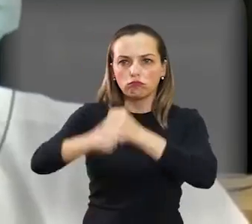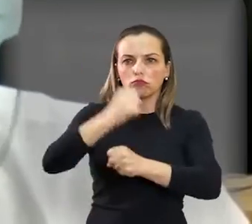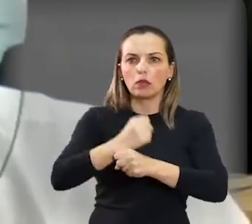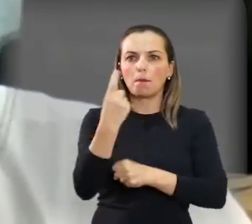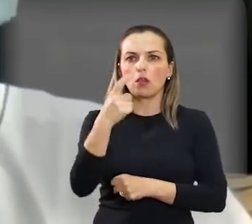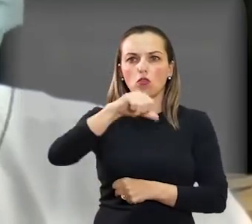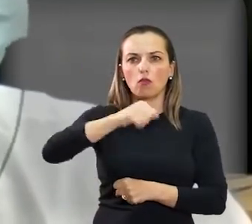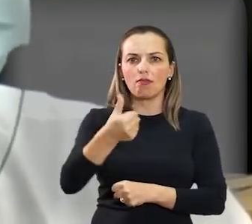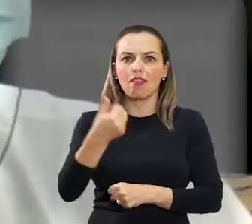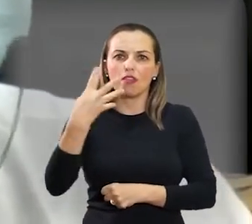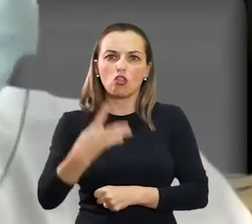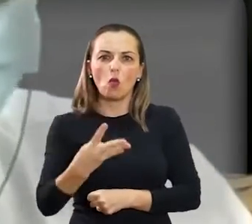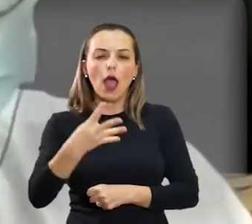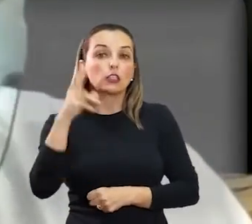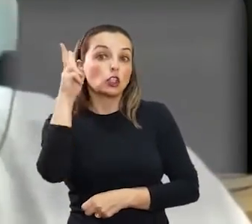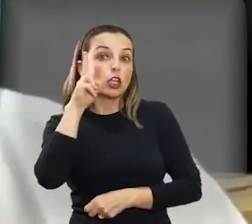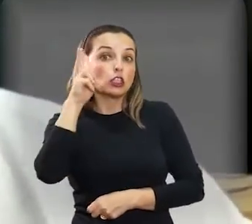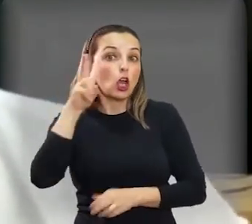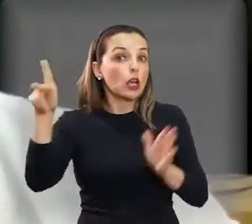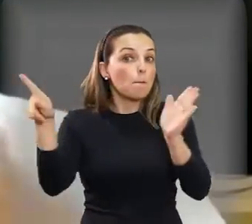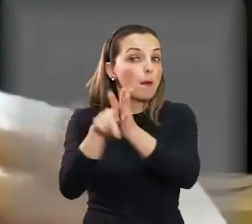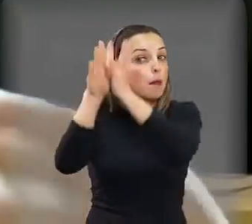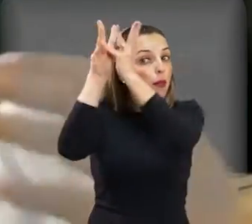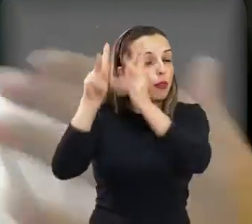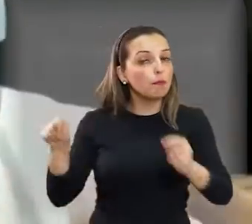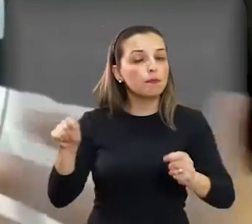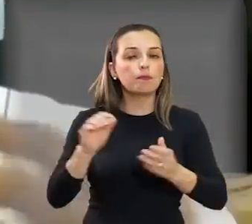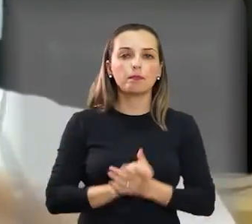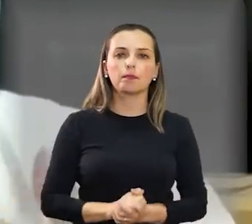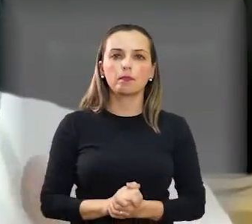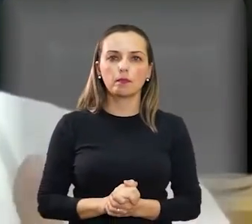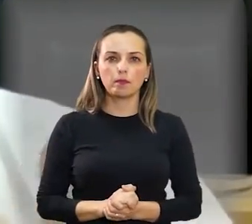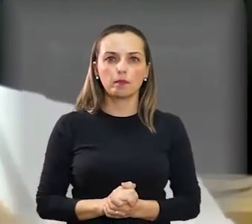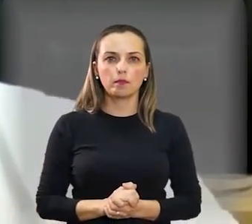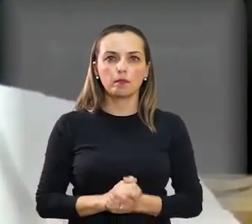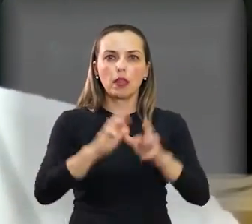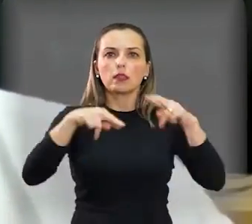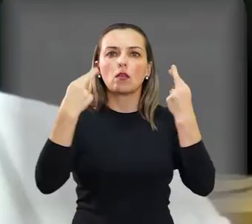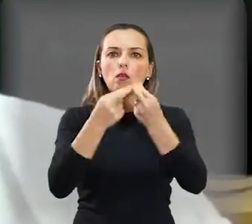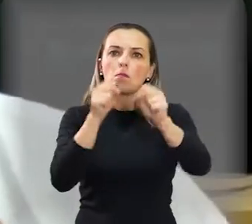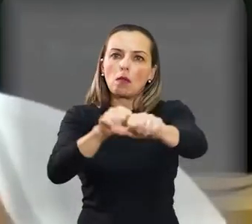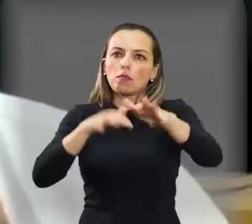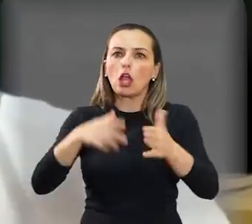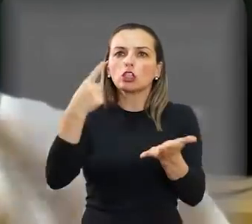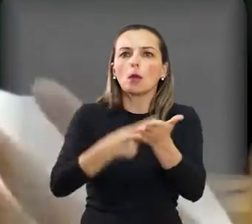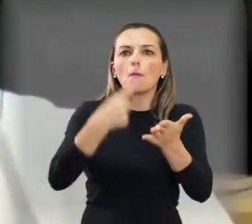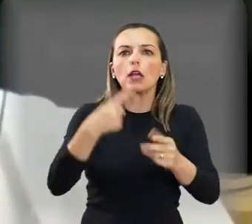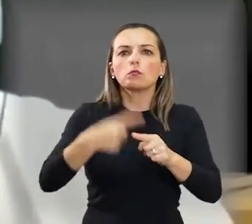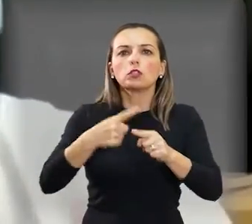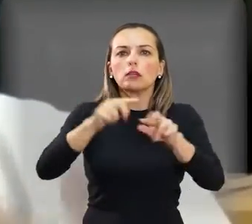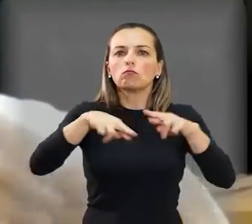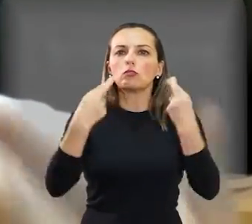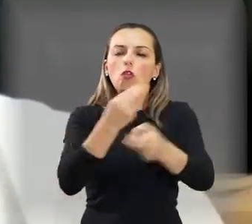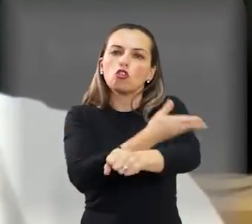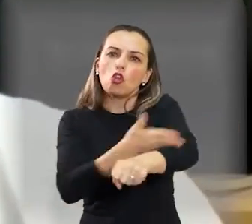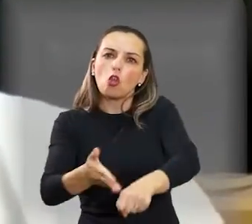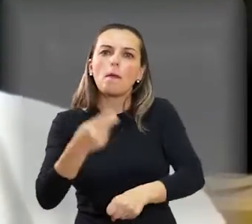1964. Nós chamamos essa audiência porque nas sessões da câmara e também nas ruas, nas redes, nós